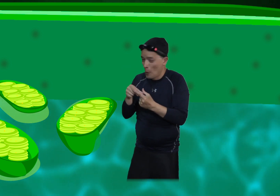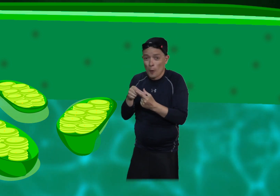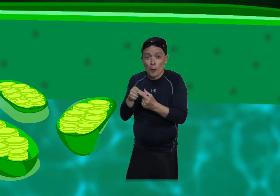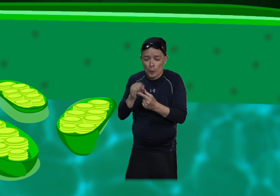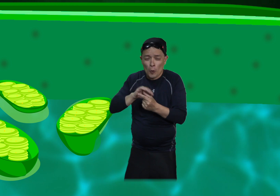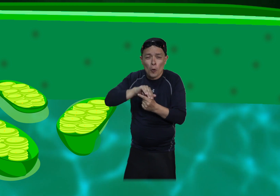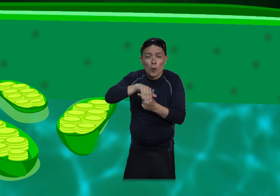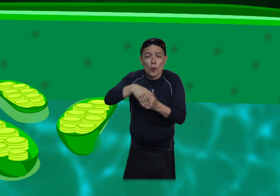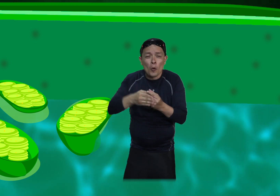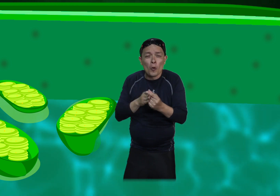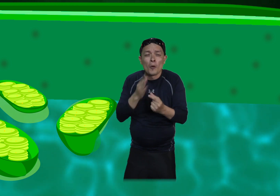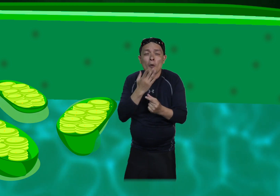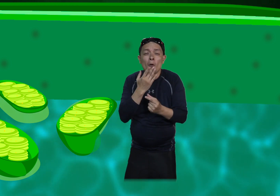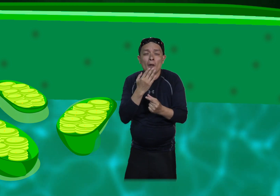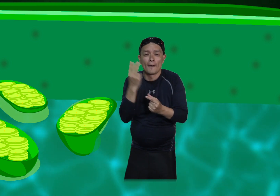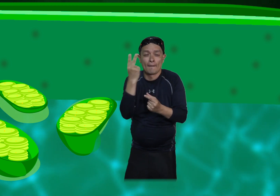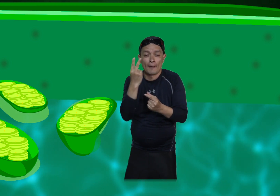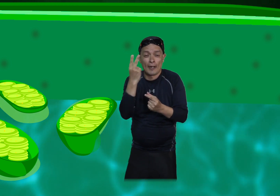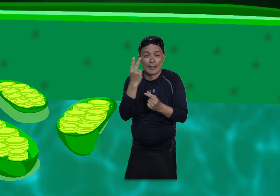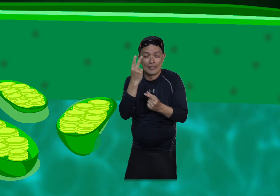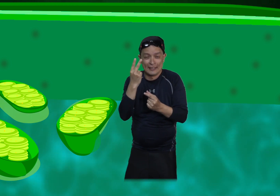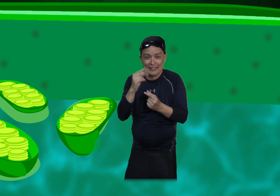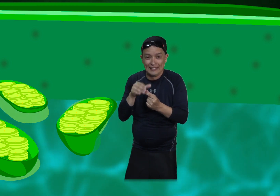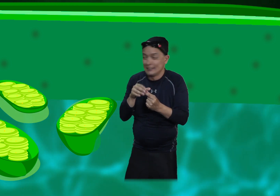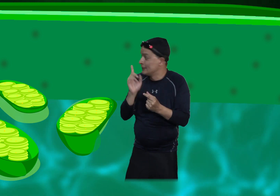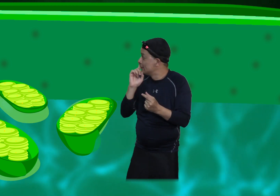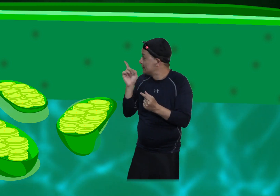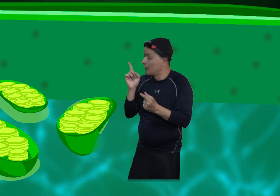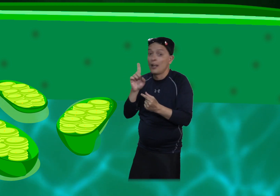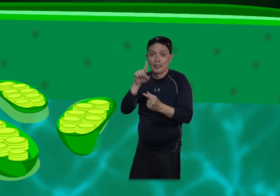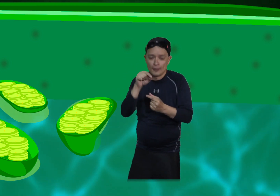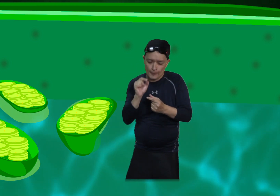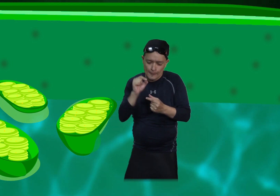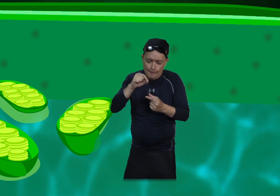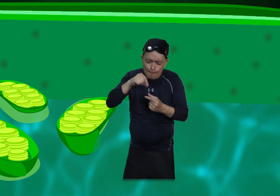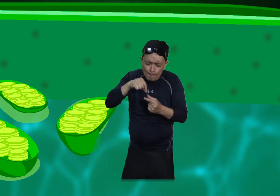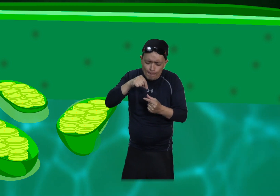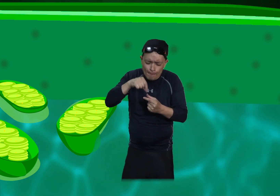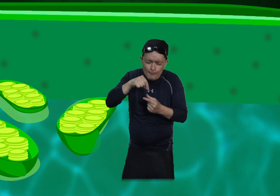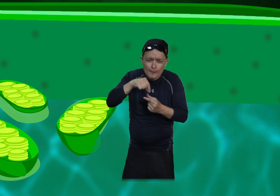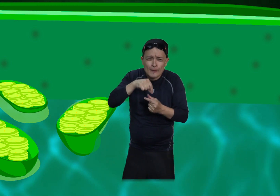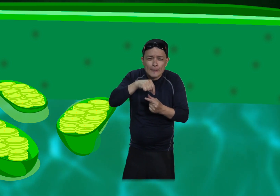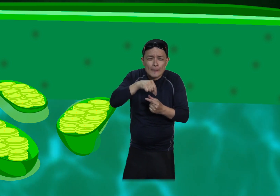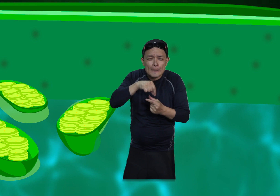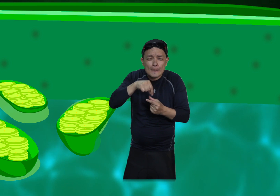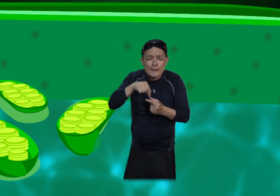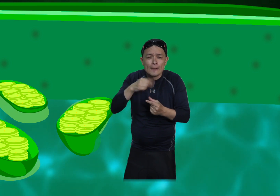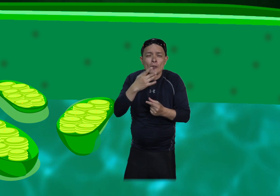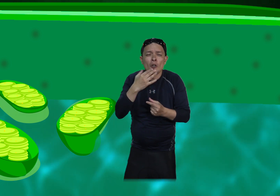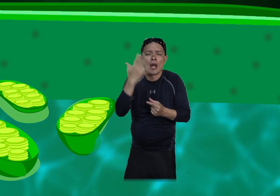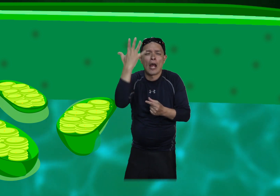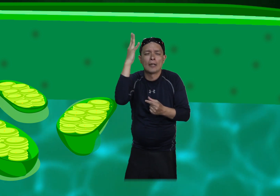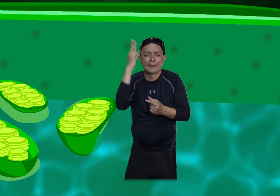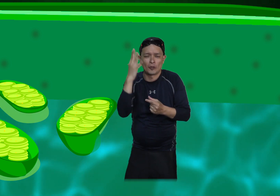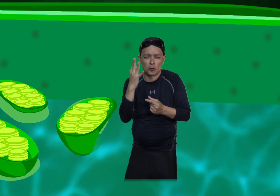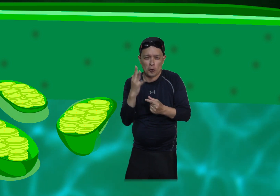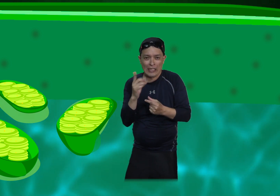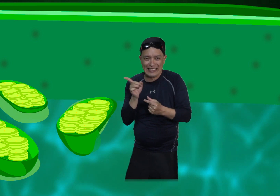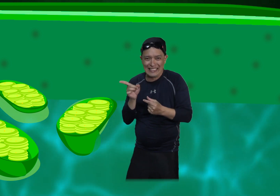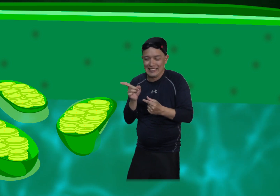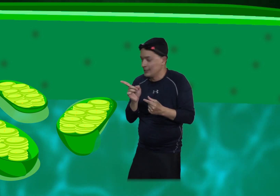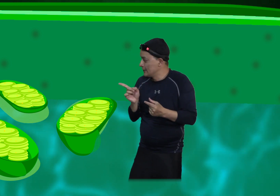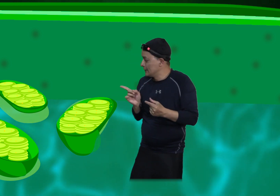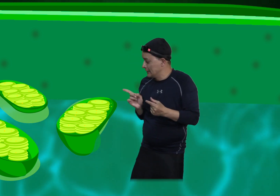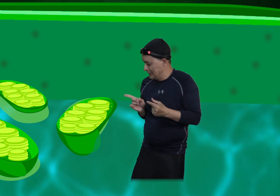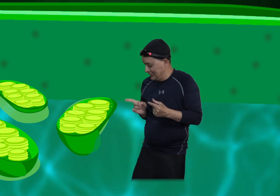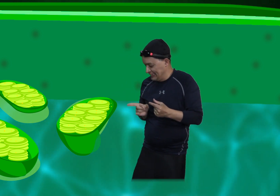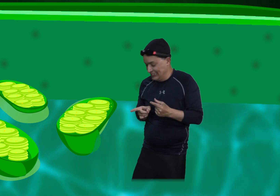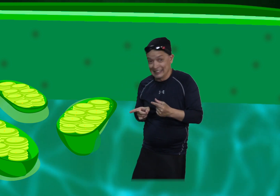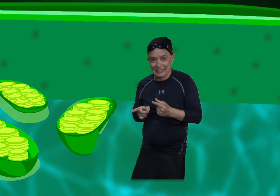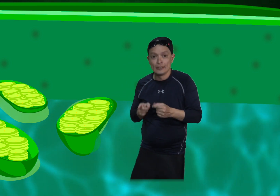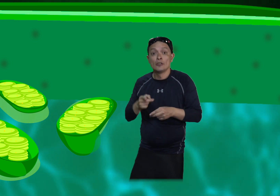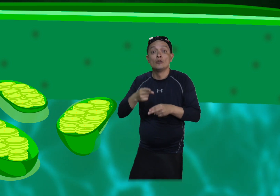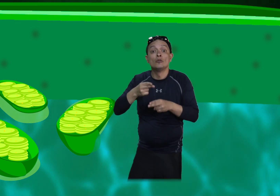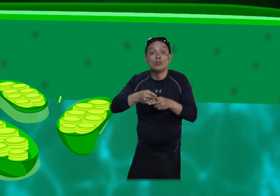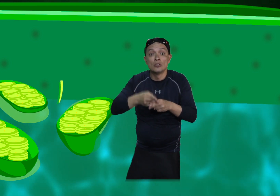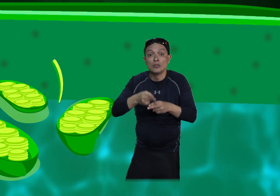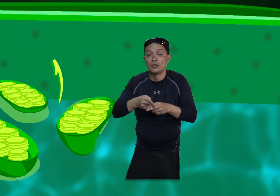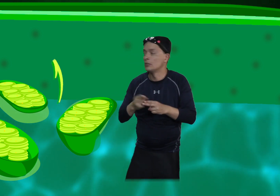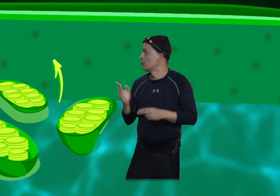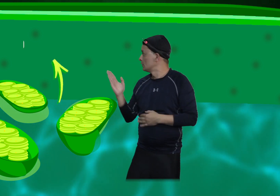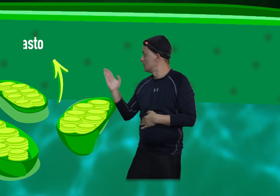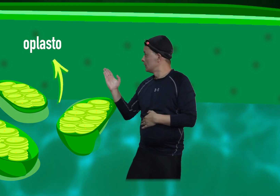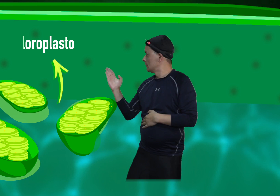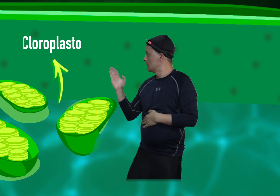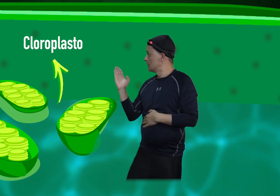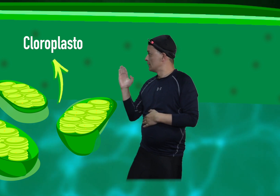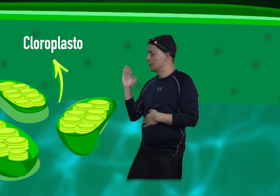su contorno es de color verde y su parte interna es de color amarillo, esa se llama así: